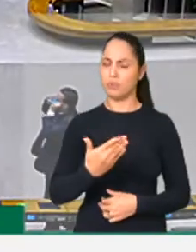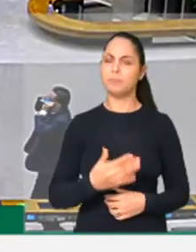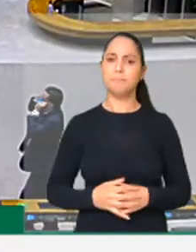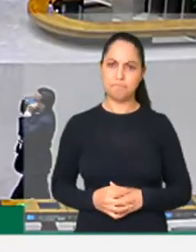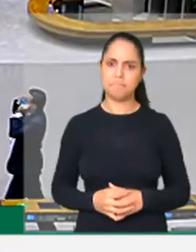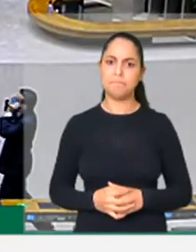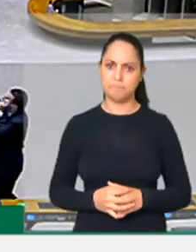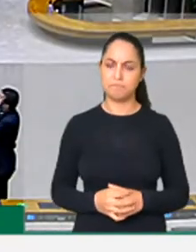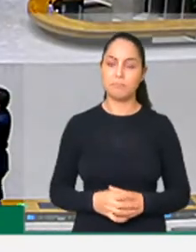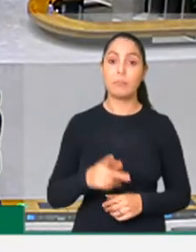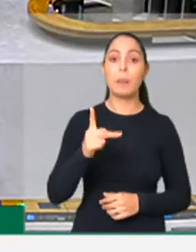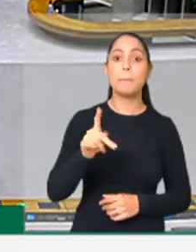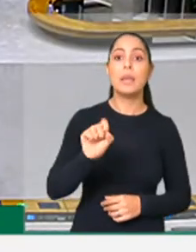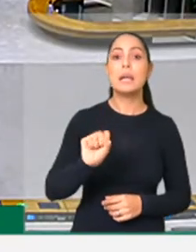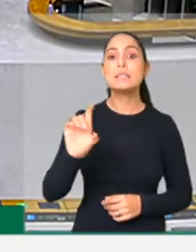MANIFESTAÇÃO QUE EU OUVI HÁ